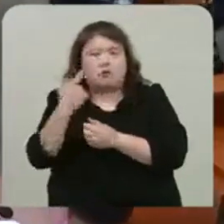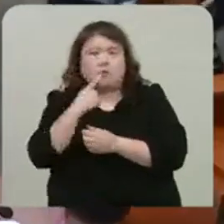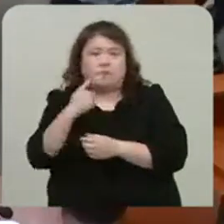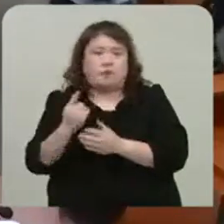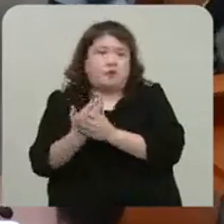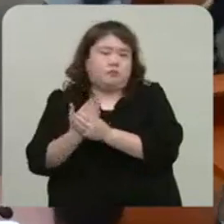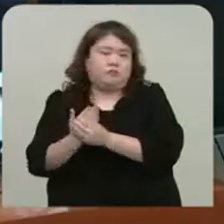원희룡/국토교통부 장관/왼쪽 김수 흥/민주당 국회의원/지난달 30일